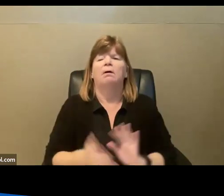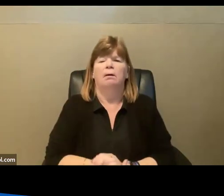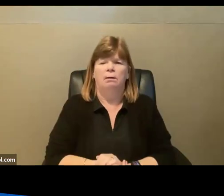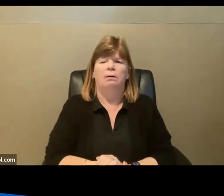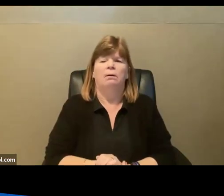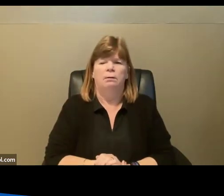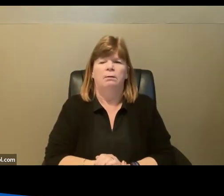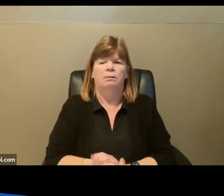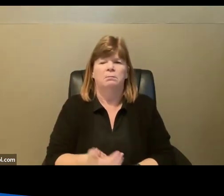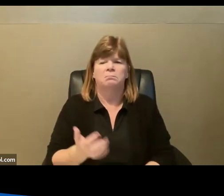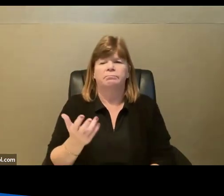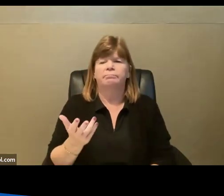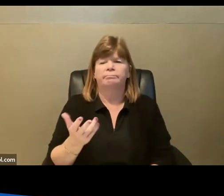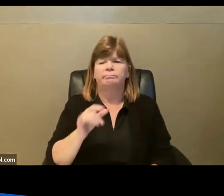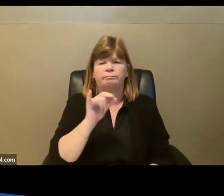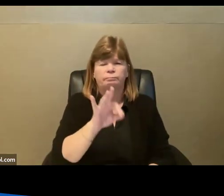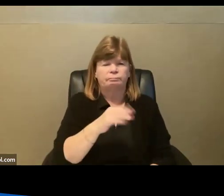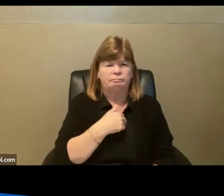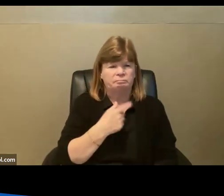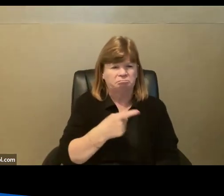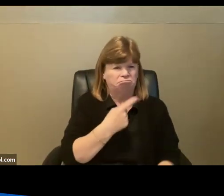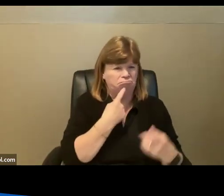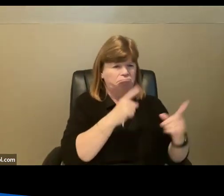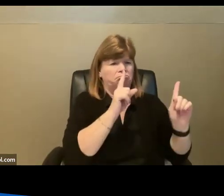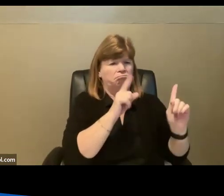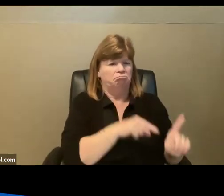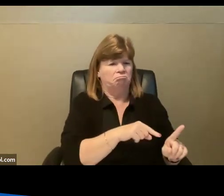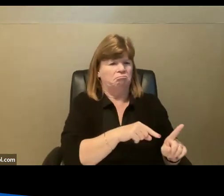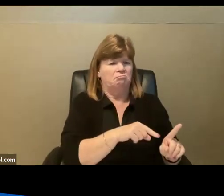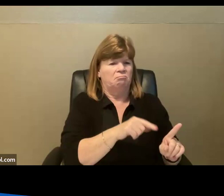tenía sentido si tenías algo efectivo para luego pasar a esta otra cosa.